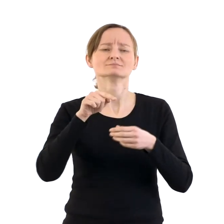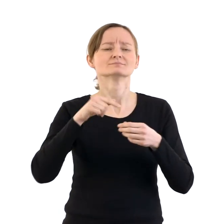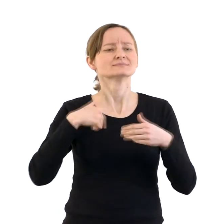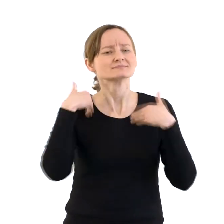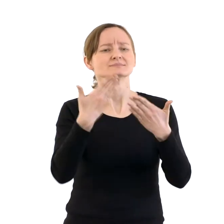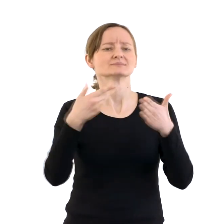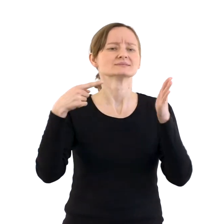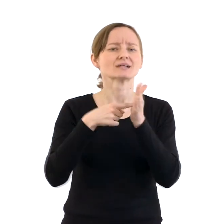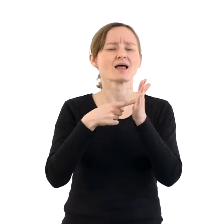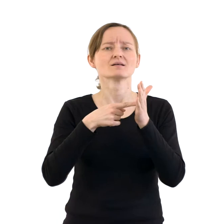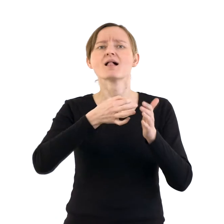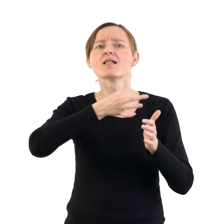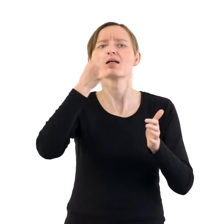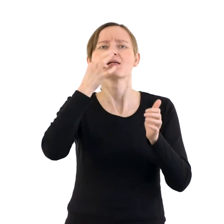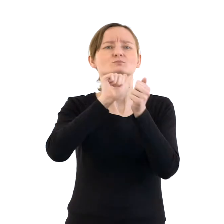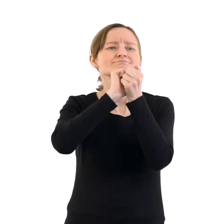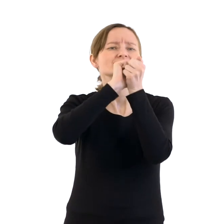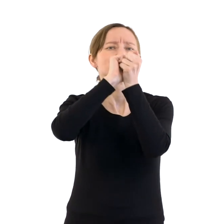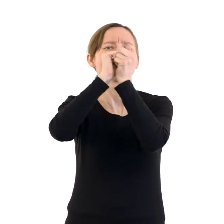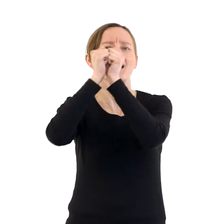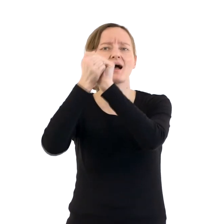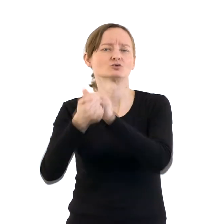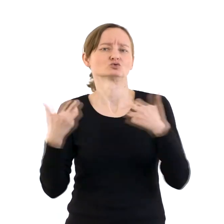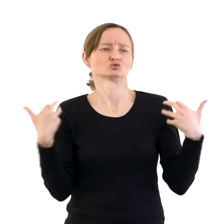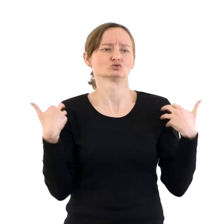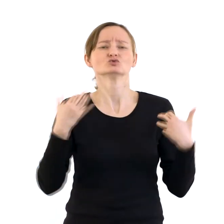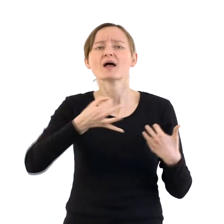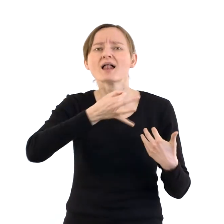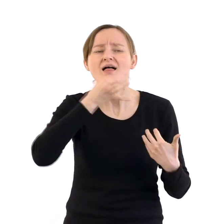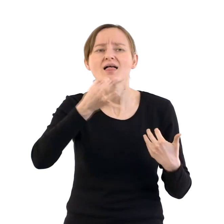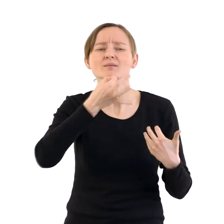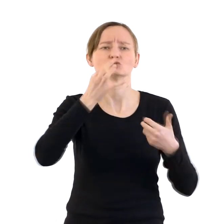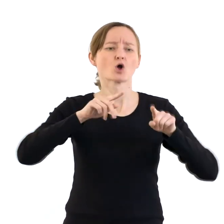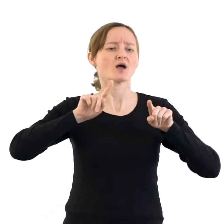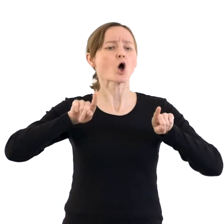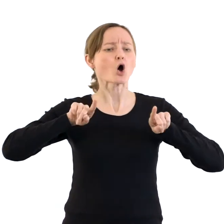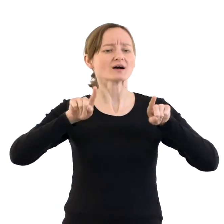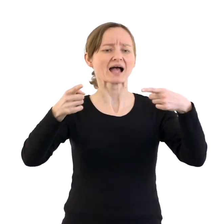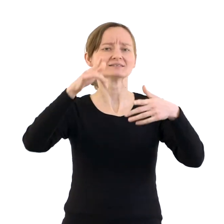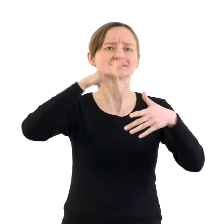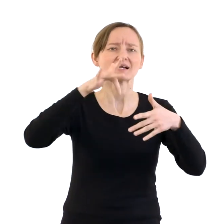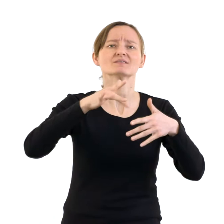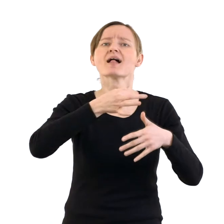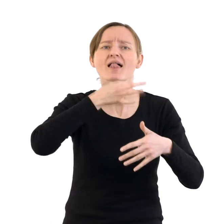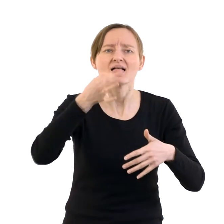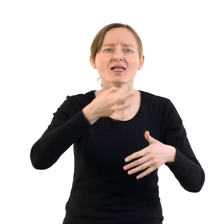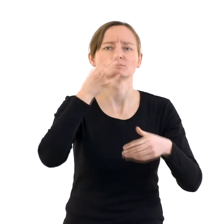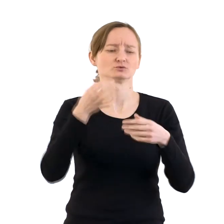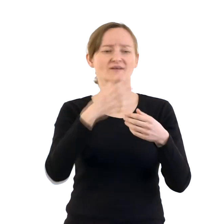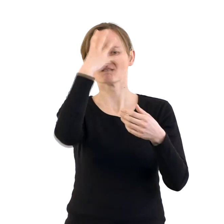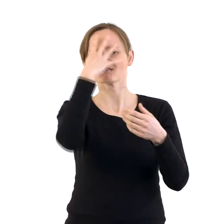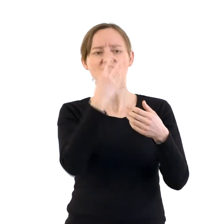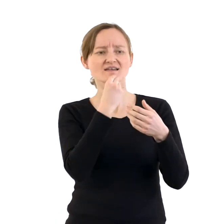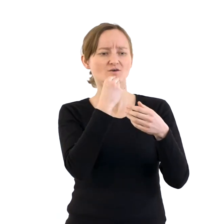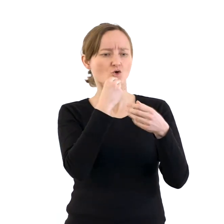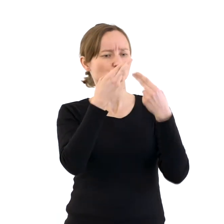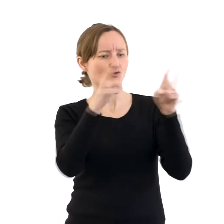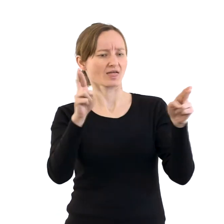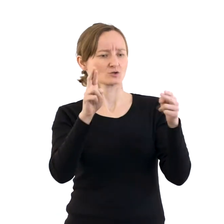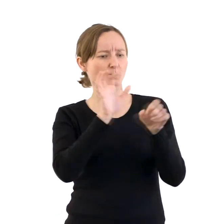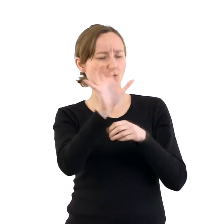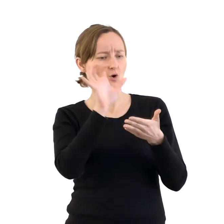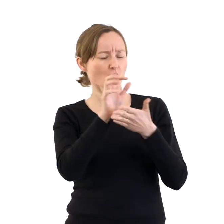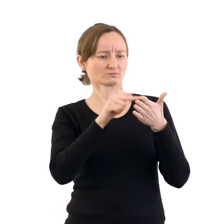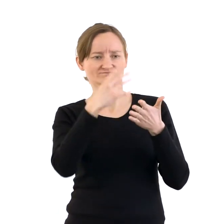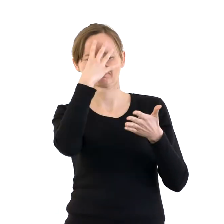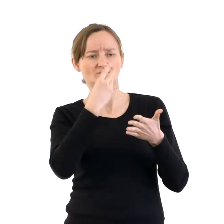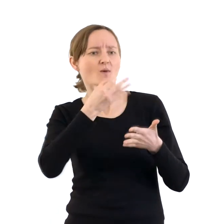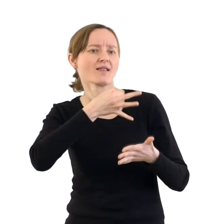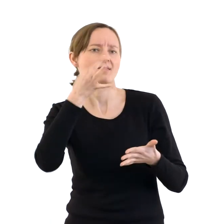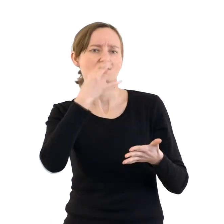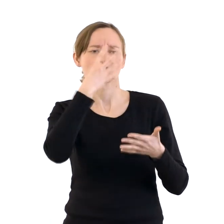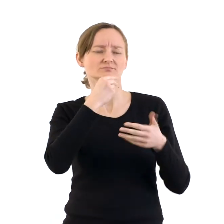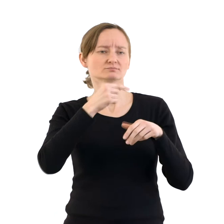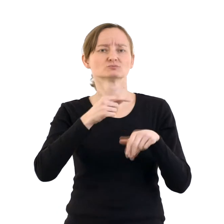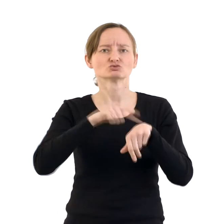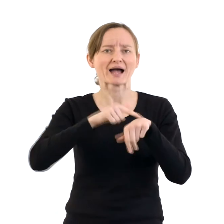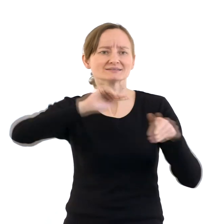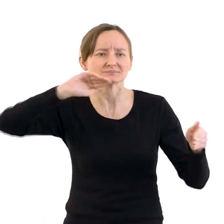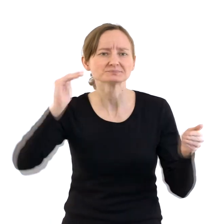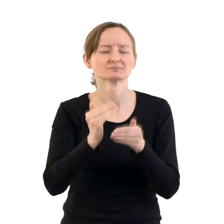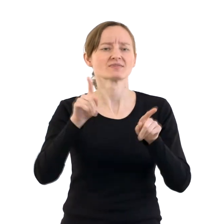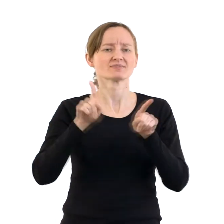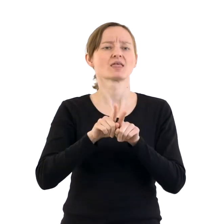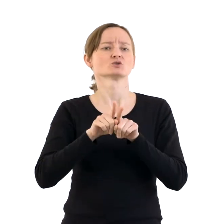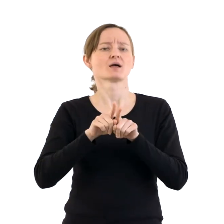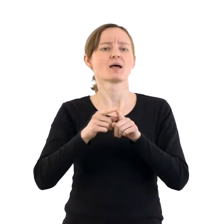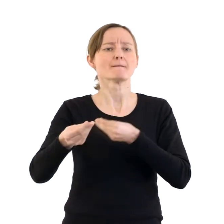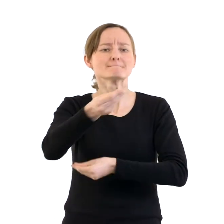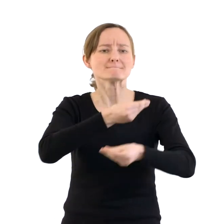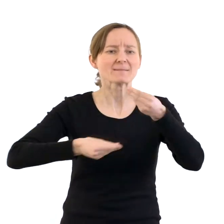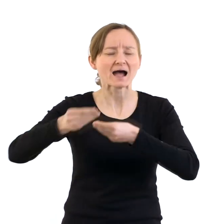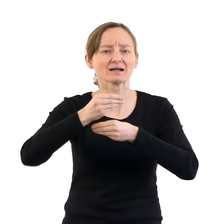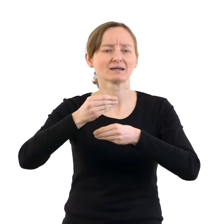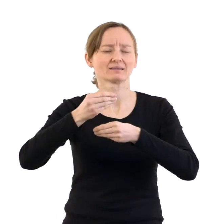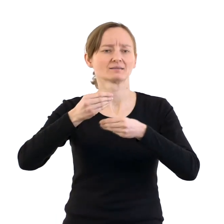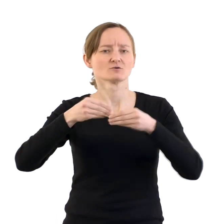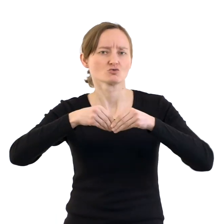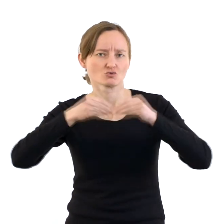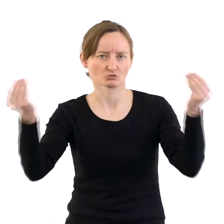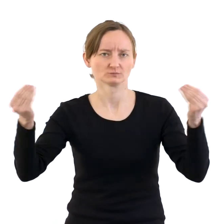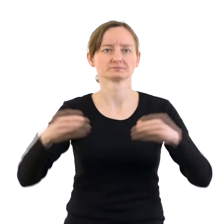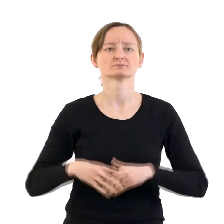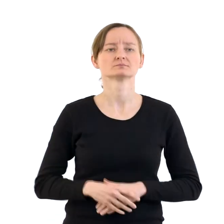które rzeczywiście doprowadziły do wprowadzenia zmian w zakresie organizacji, wyglądu produktów, rozwoju marketingu itp.